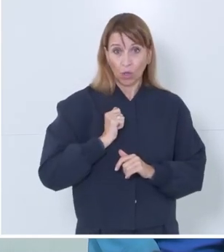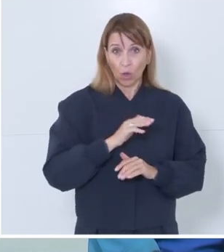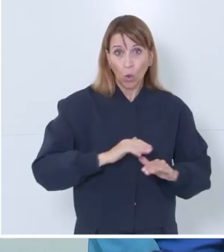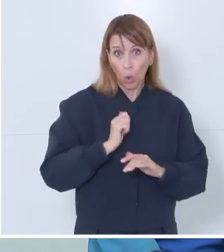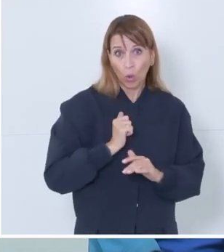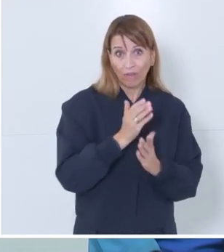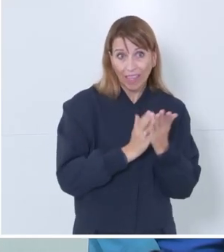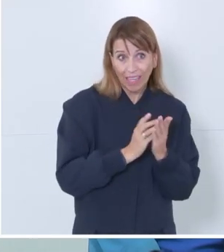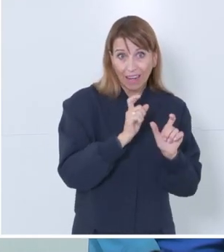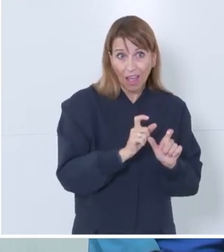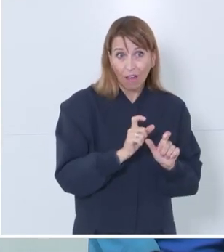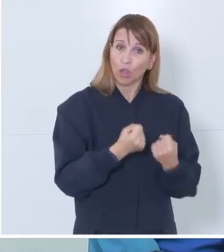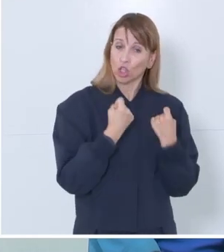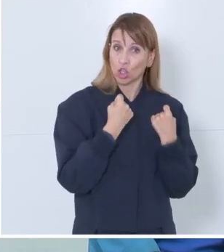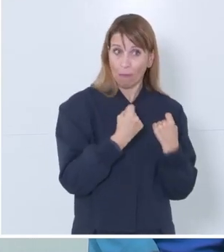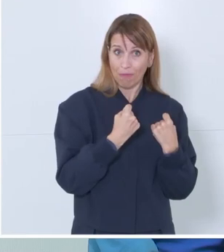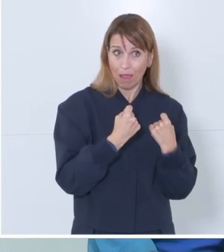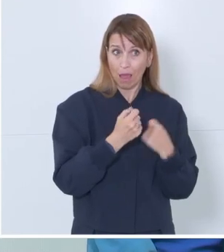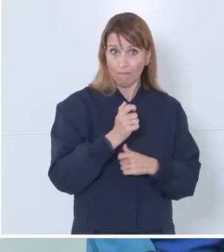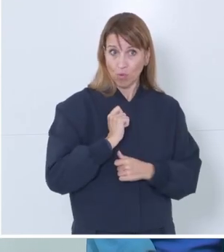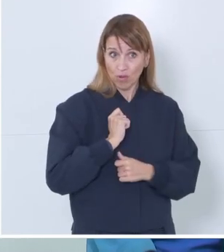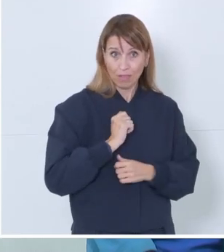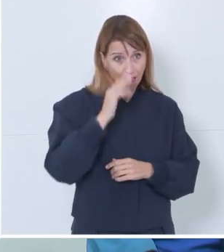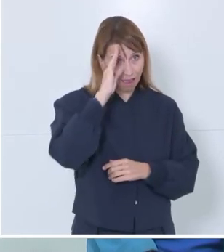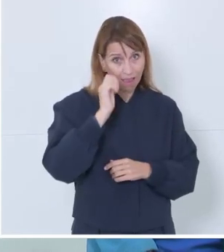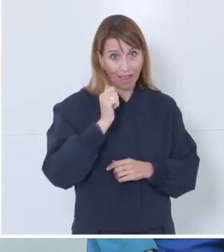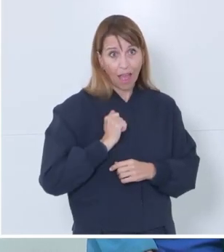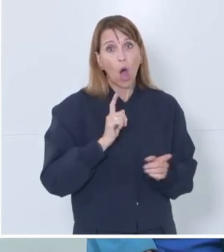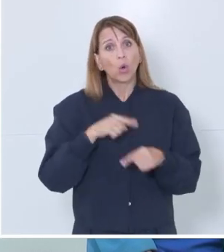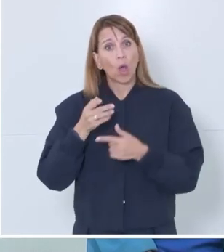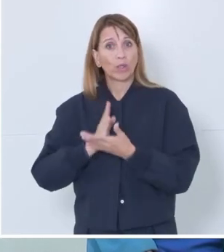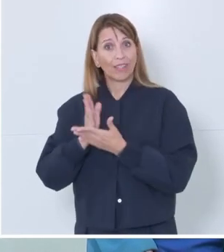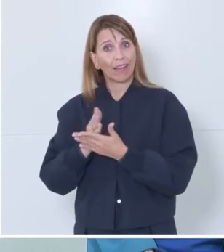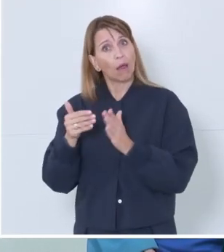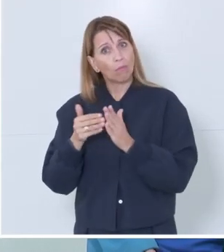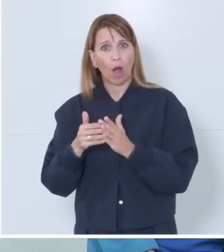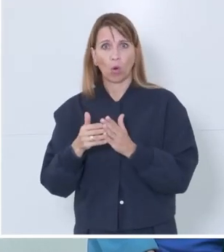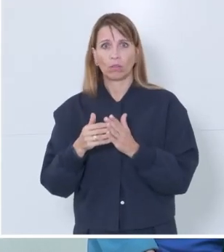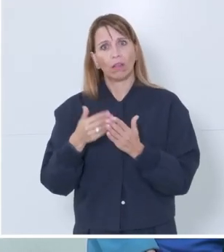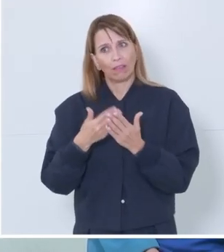natürlich auch, und das hat sich Gott sei Dank die letzten 50 Jahre auch so deutlich herausgestellt,